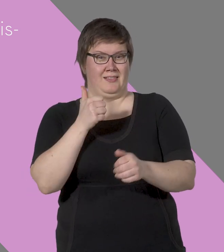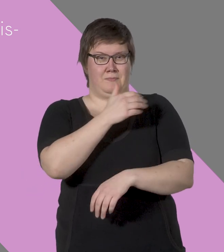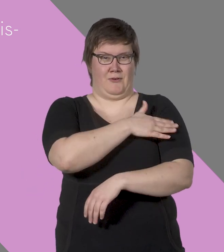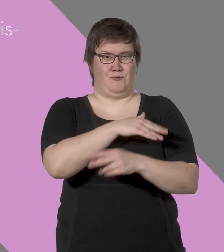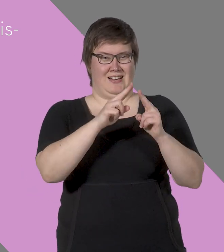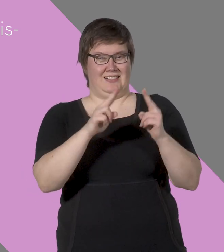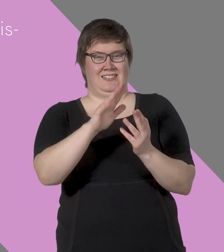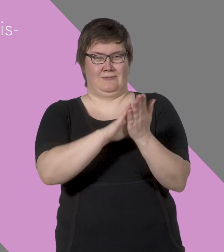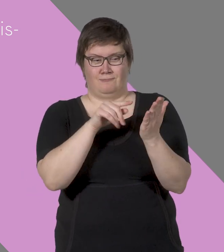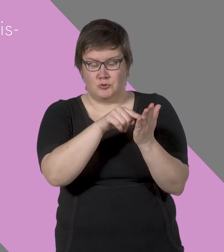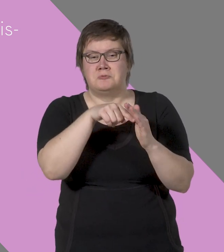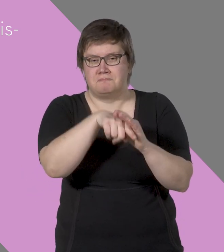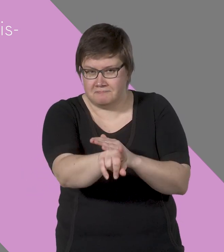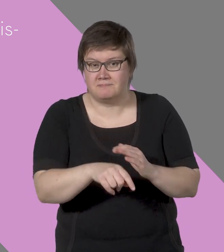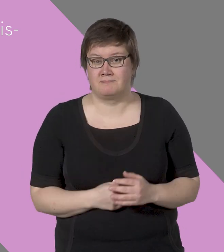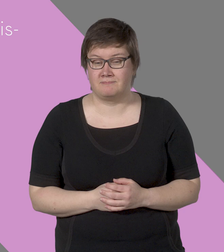etäpalvelun nettisivulta.